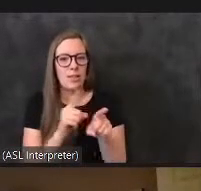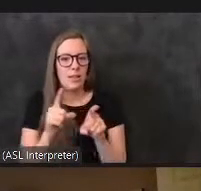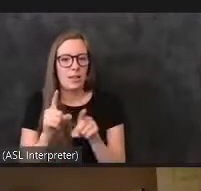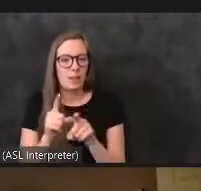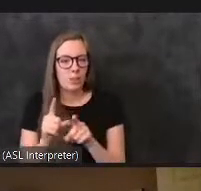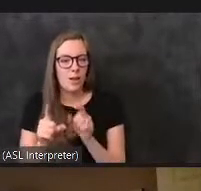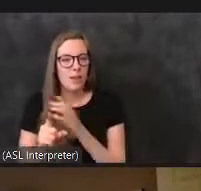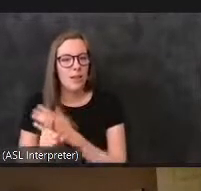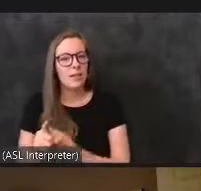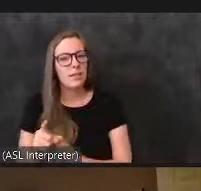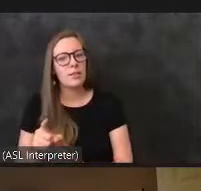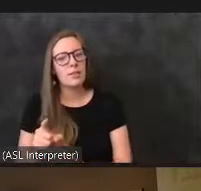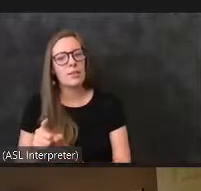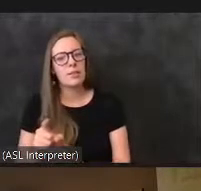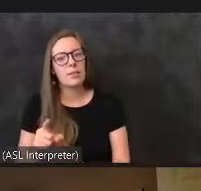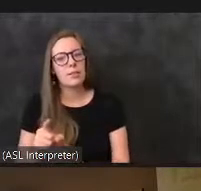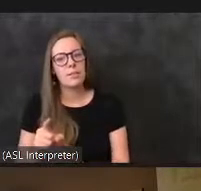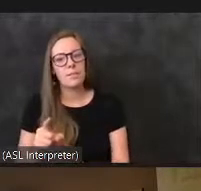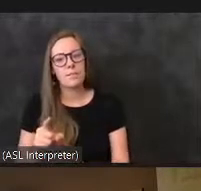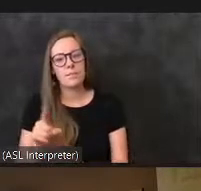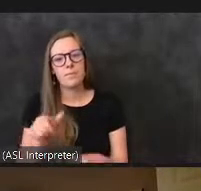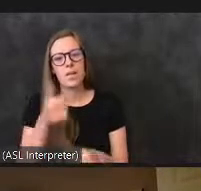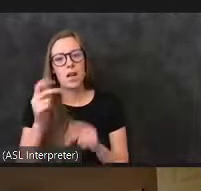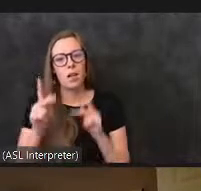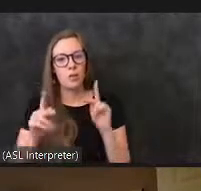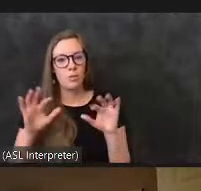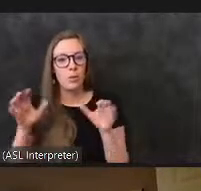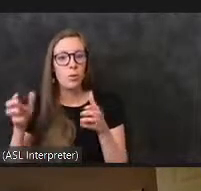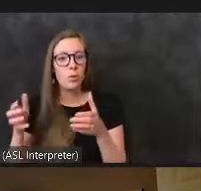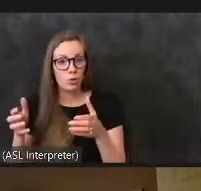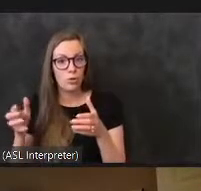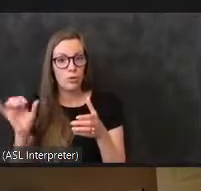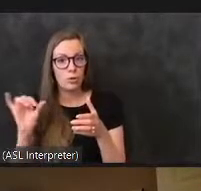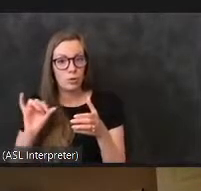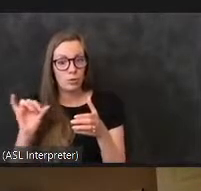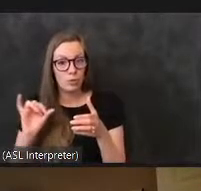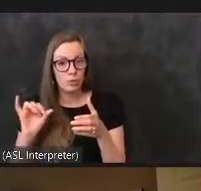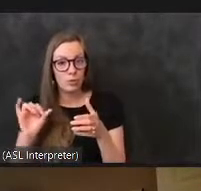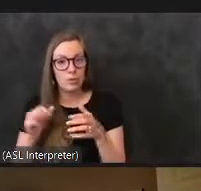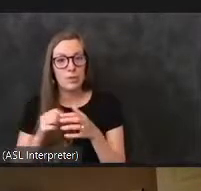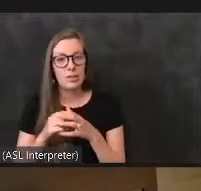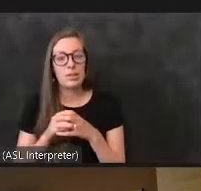igual manera a otra población y la demografía de la población.